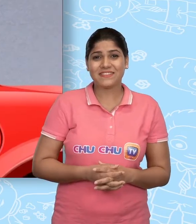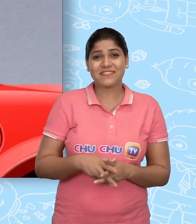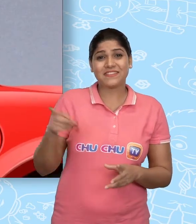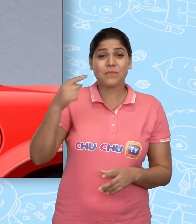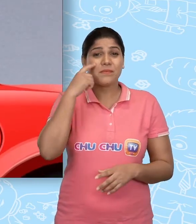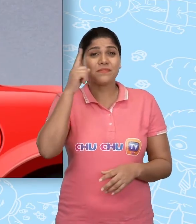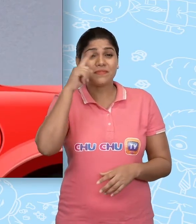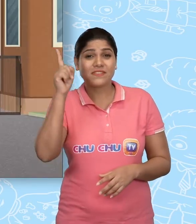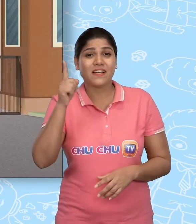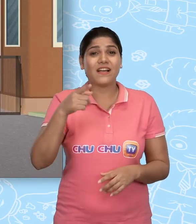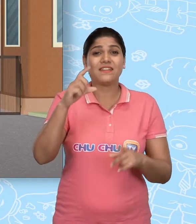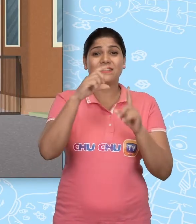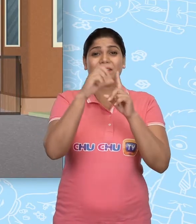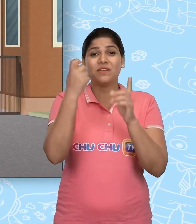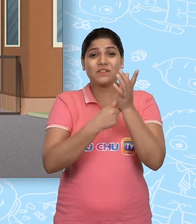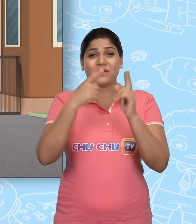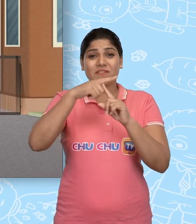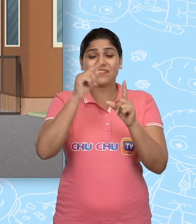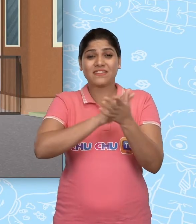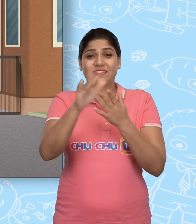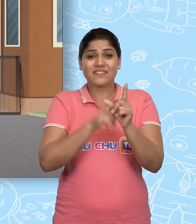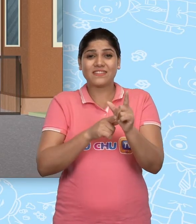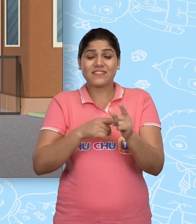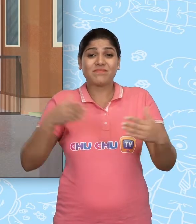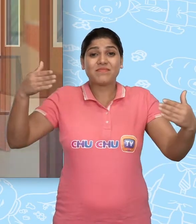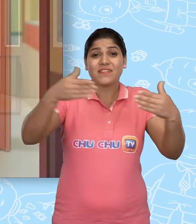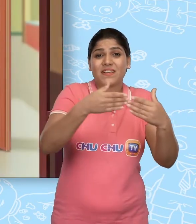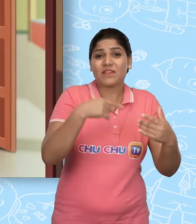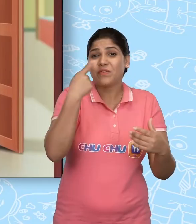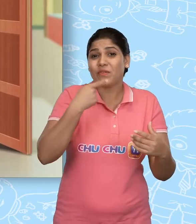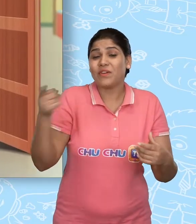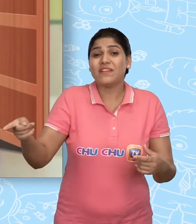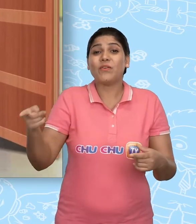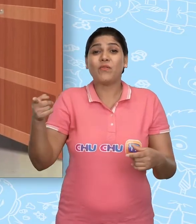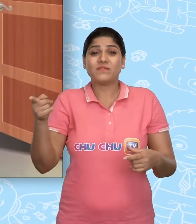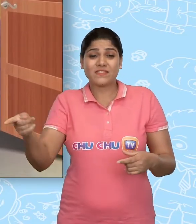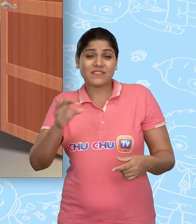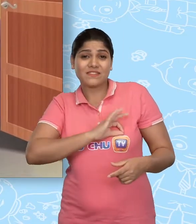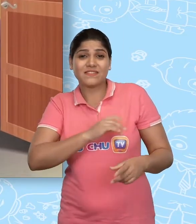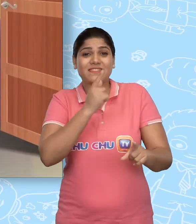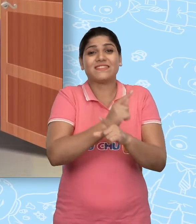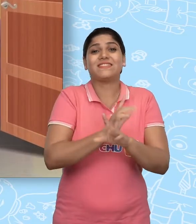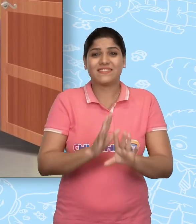ChaCha के माता पिता मिस डोरोथी से मिलने गए वो ChaCha की पसंदीदा teacher थी।